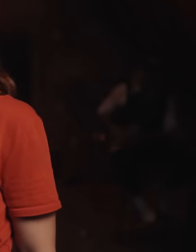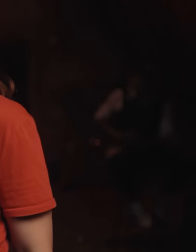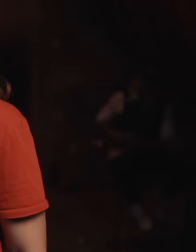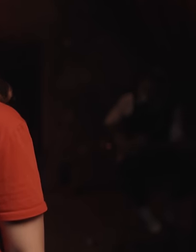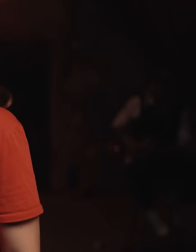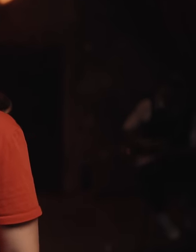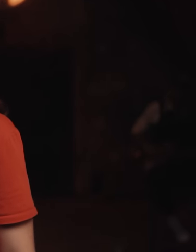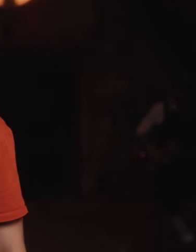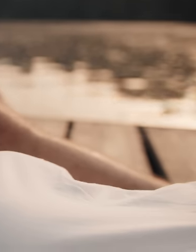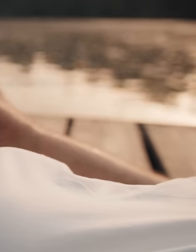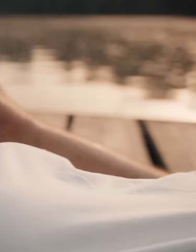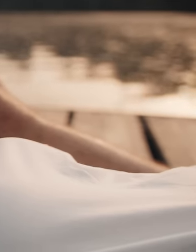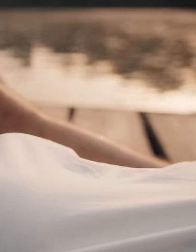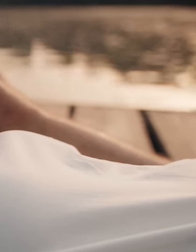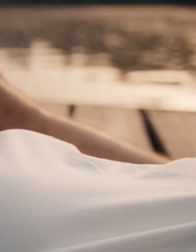Tople oči